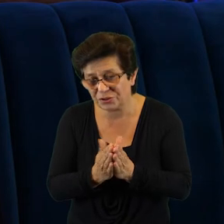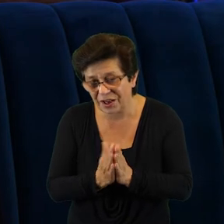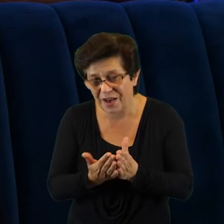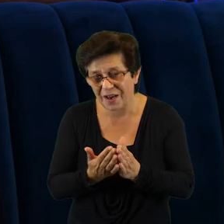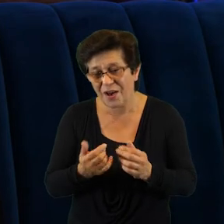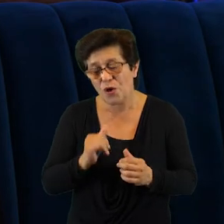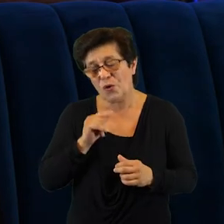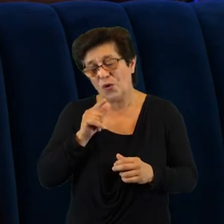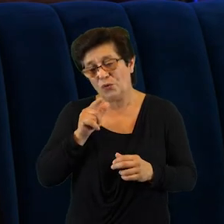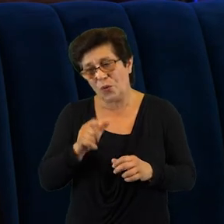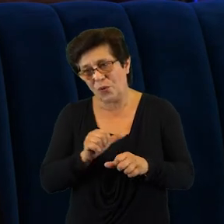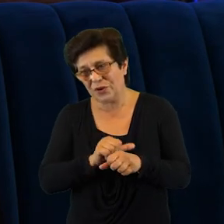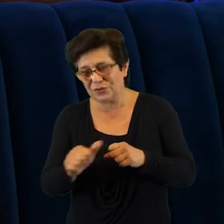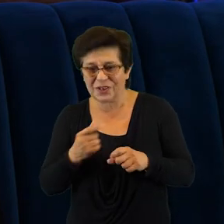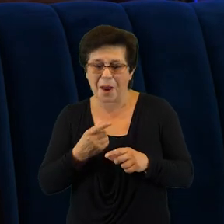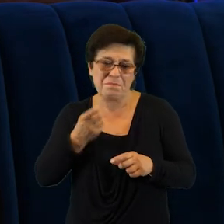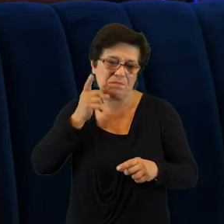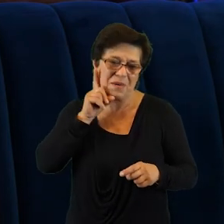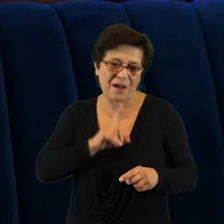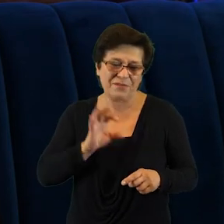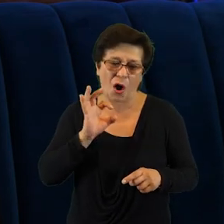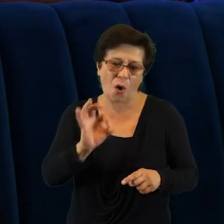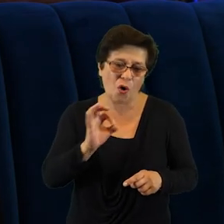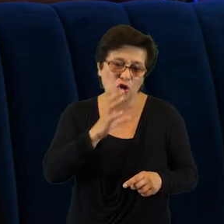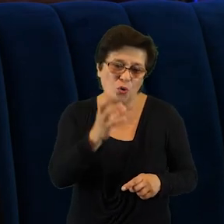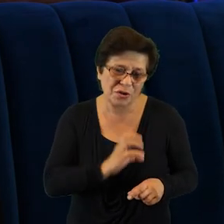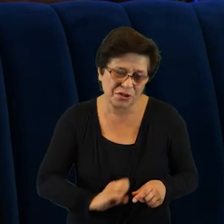w dodatku przefiltrowany po pierwsze przez Antoniego Słonimskiego,